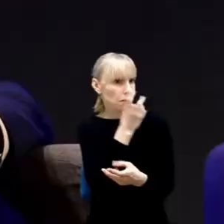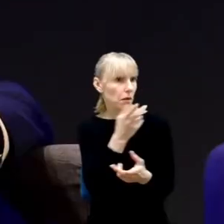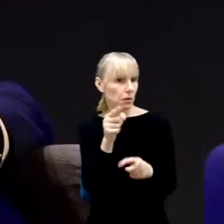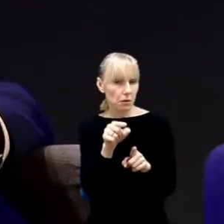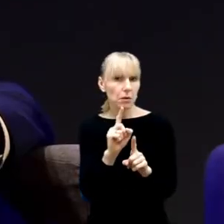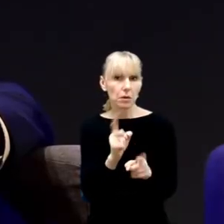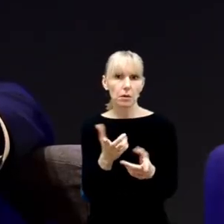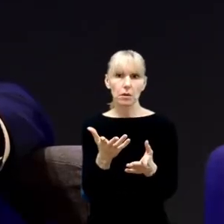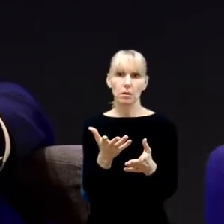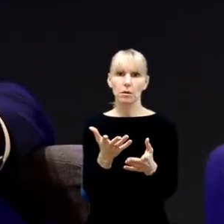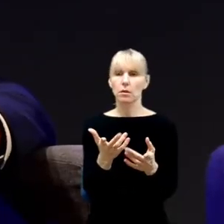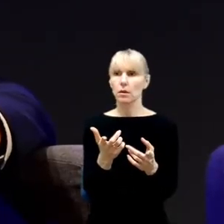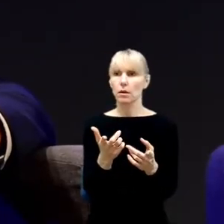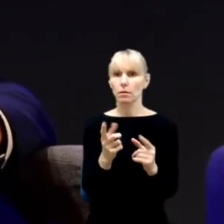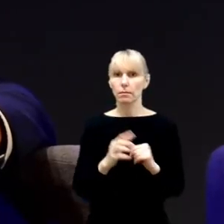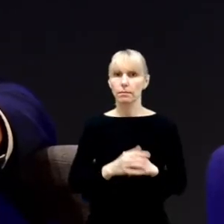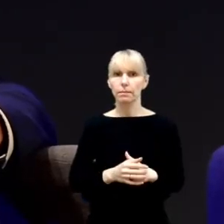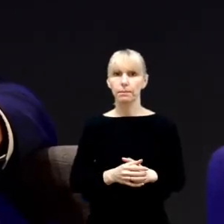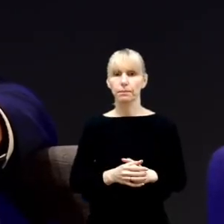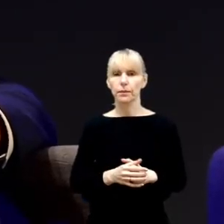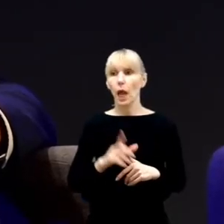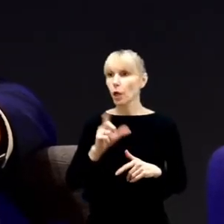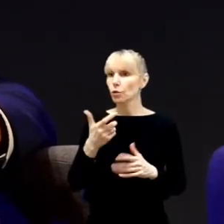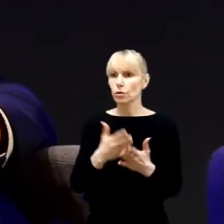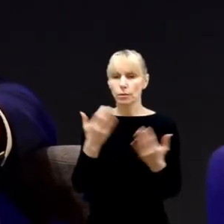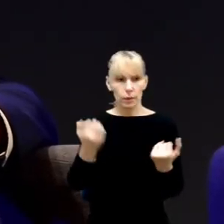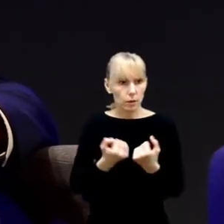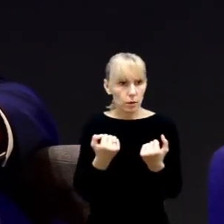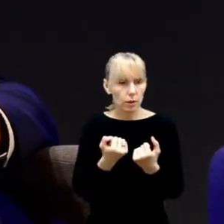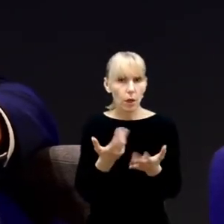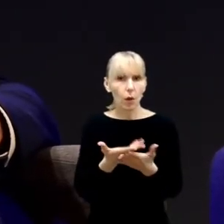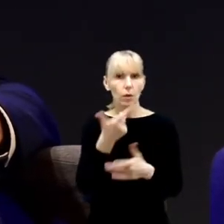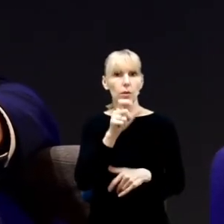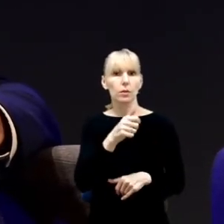i jak coś się będzie działo z najemcami, to mogą liczyć na jakąś pomoc.